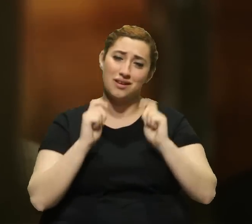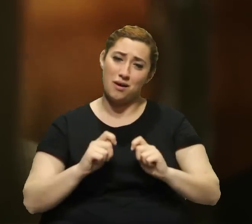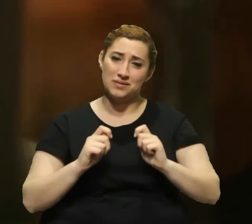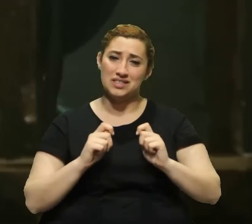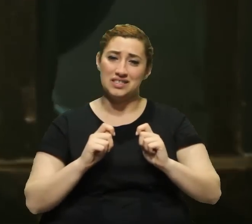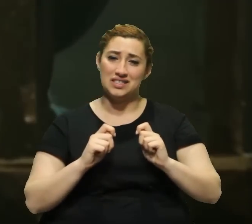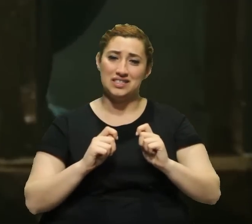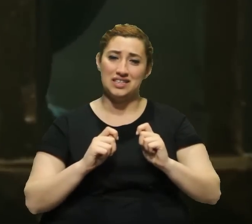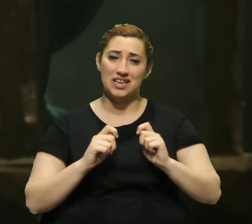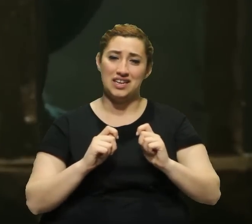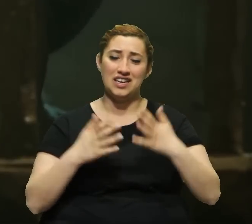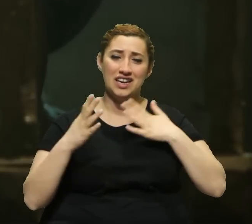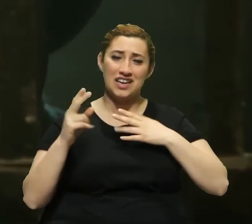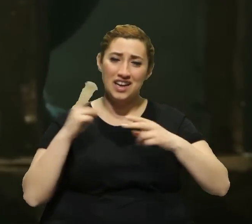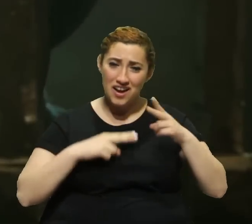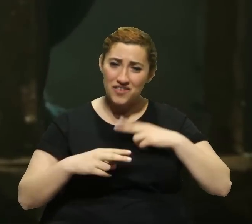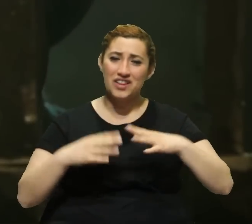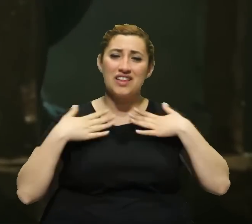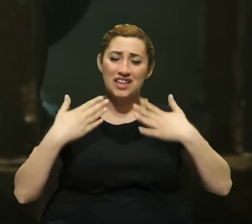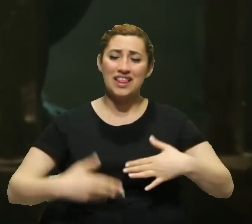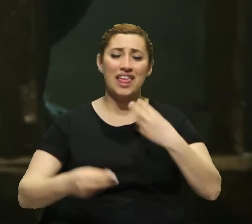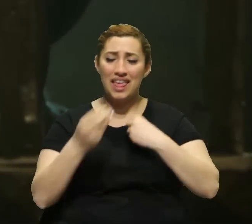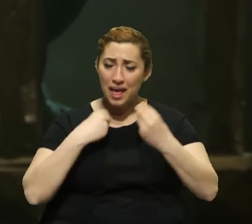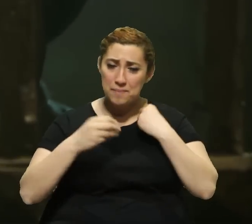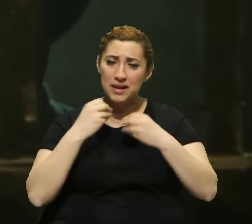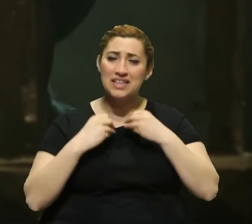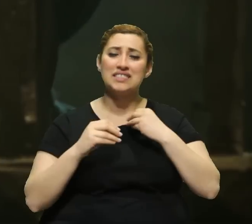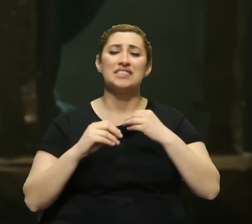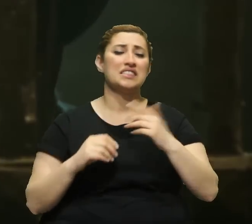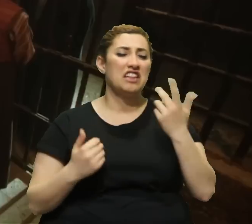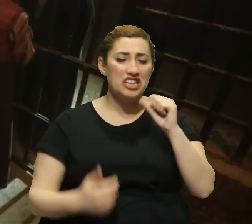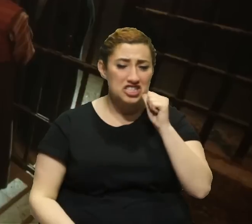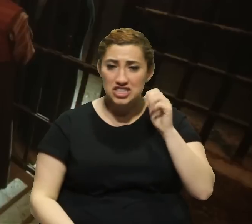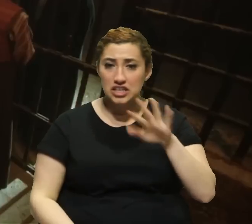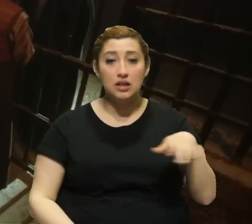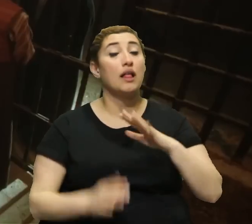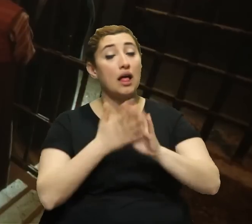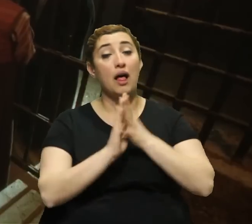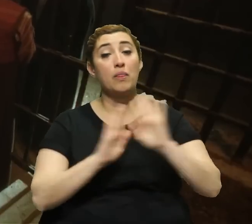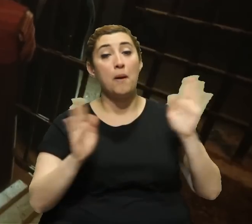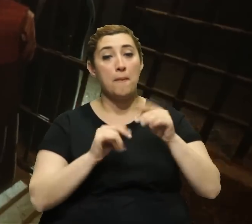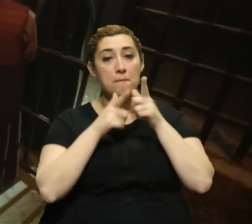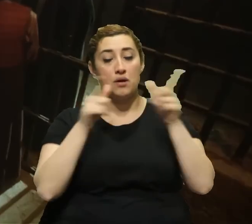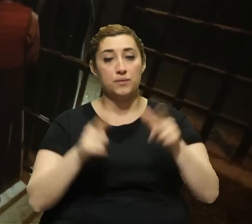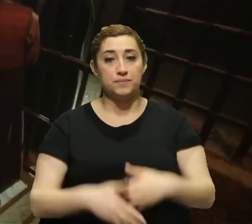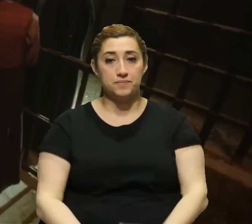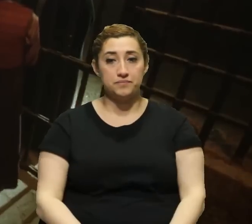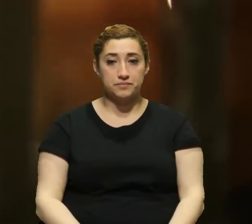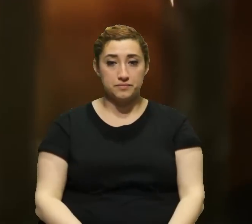Üstünden, başından, yediğinden, içtiğinden. (Gardiyan) Tamamdır!